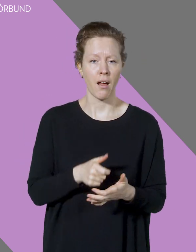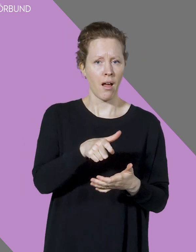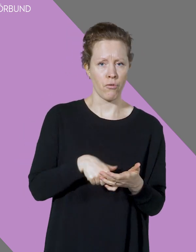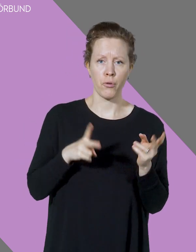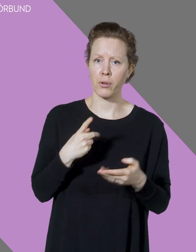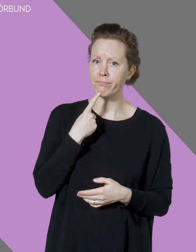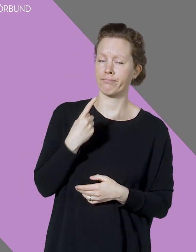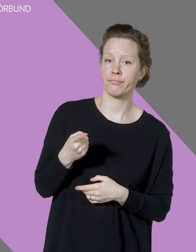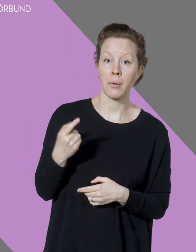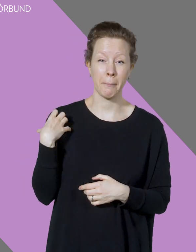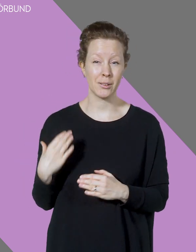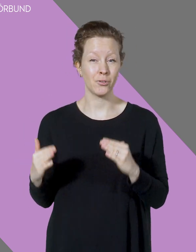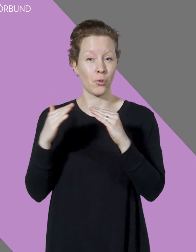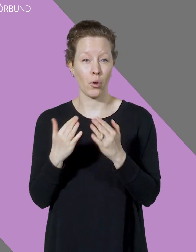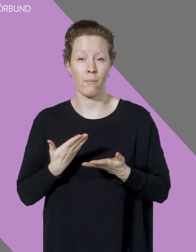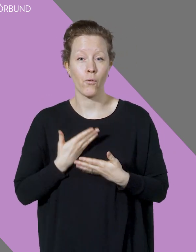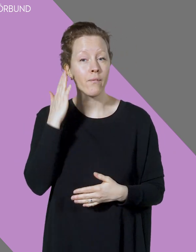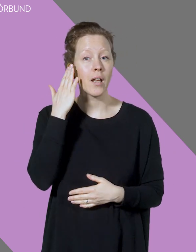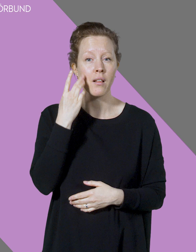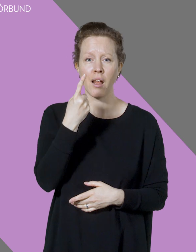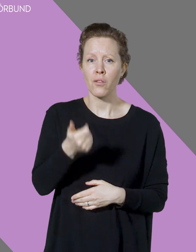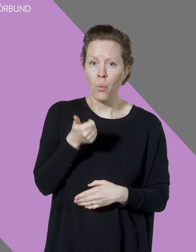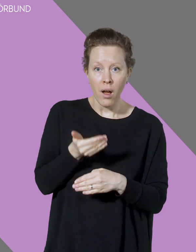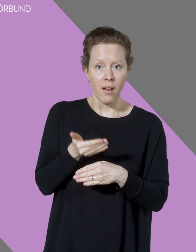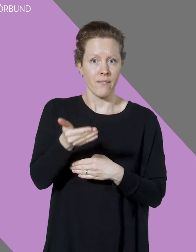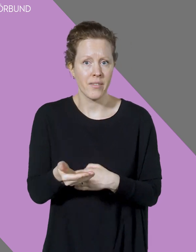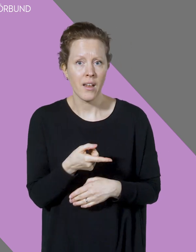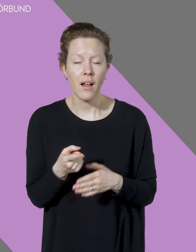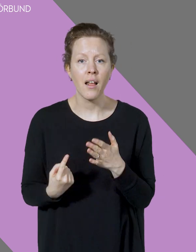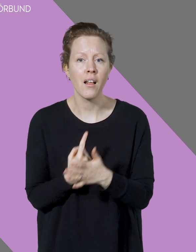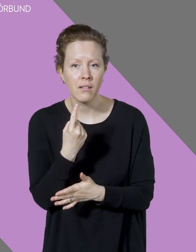I artikeln påstås att ministeriet skulle ha fått veta om saken först ett år senare, -